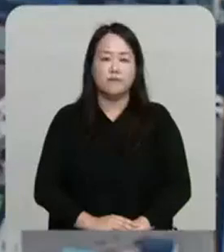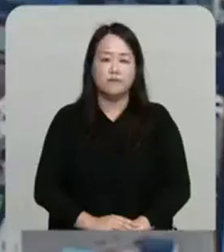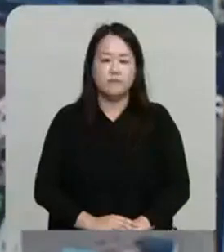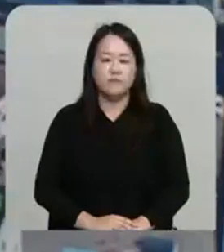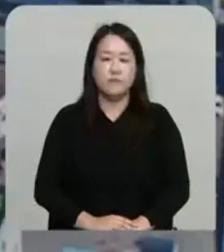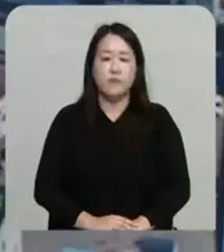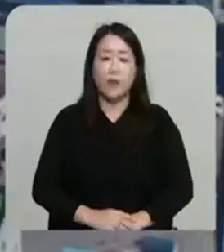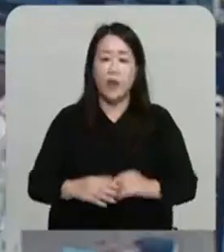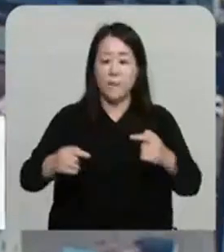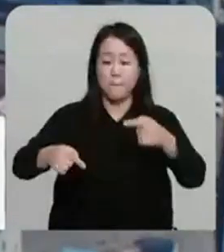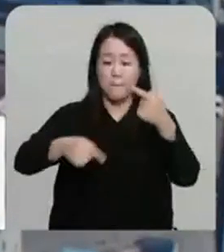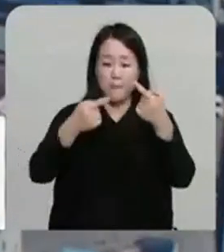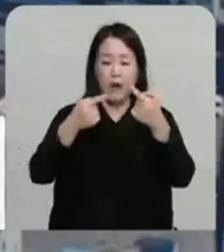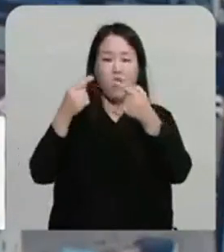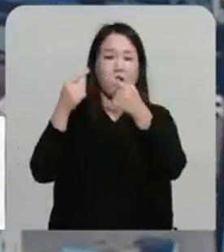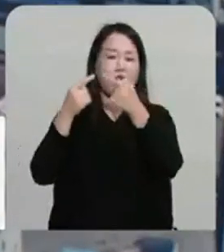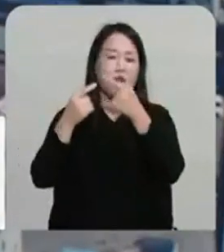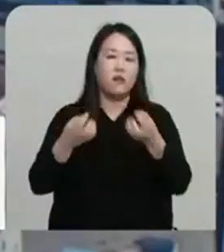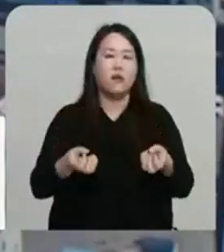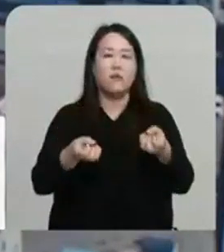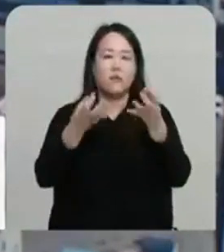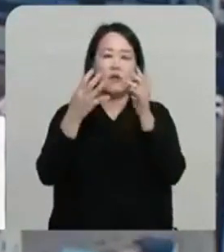설 명절을 맞아 고향 찾은 분들 많을 텐데요.